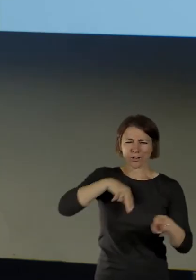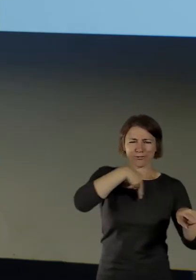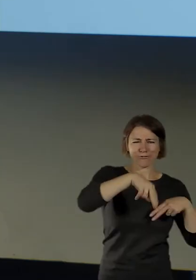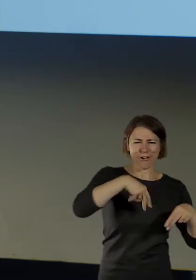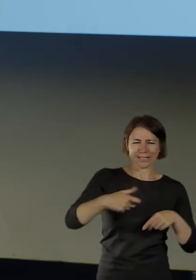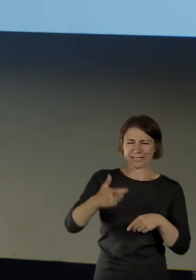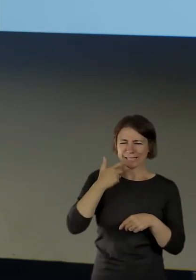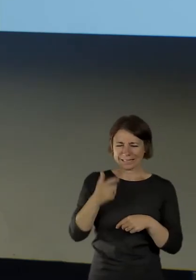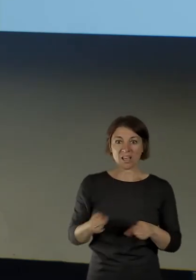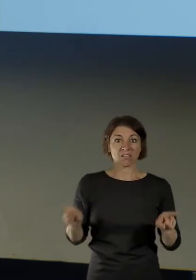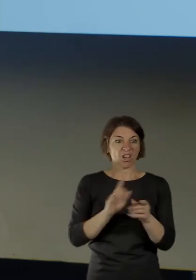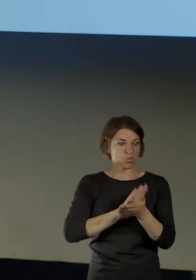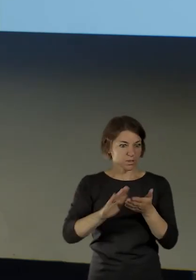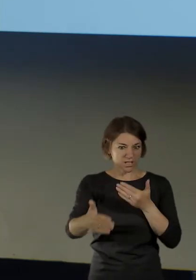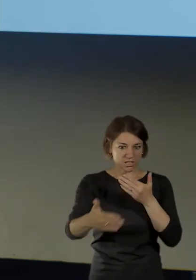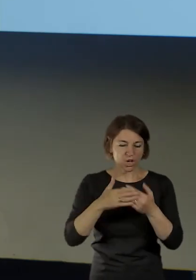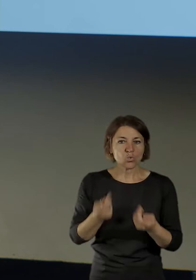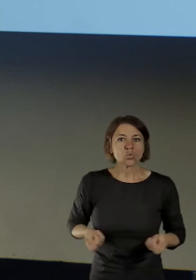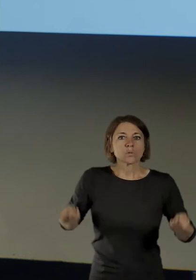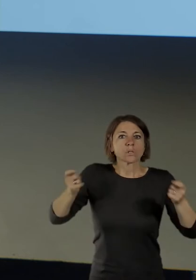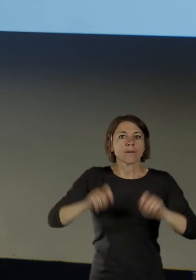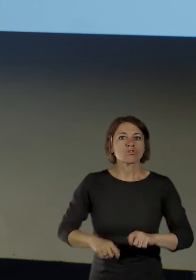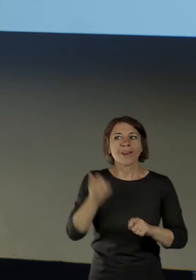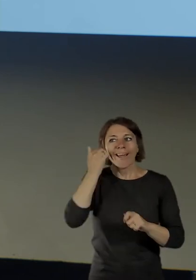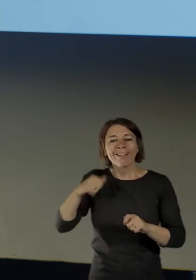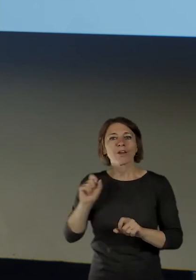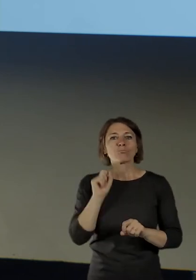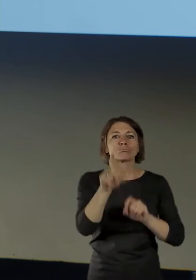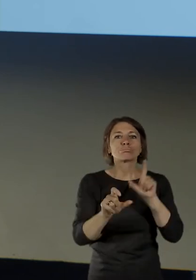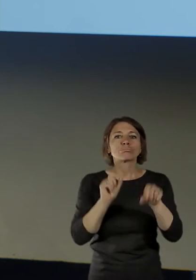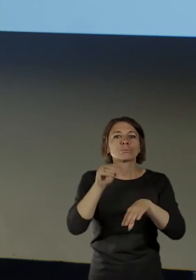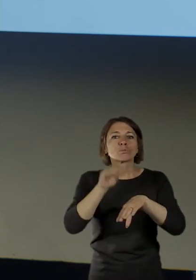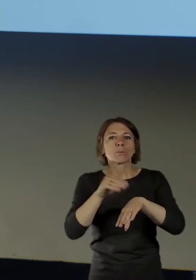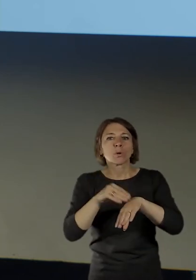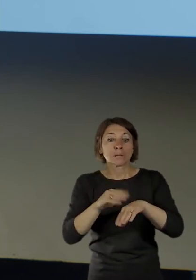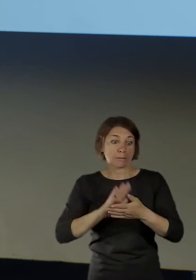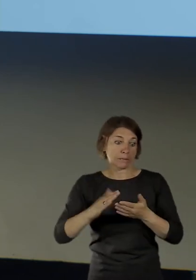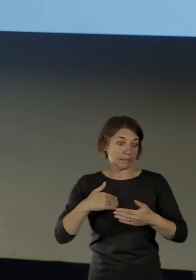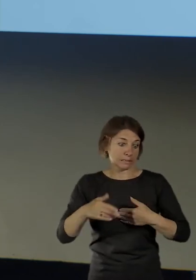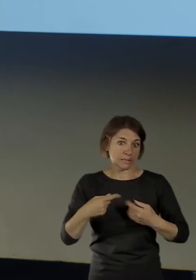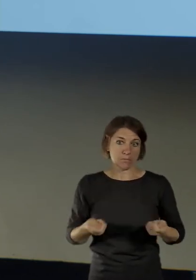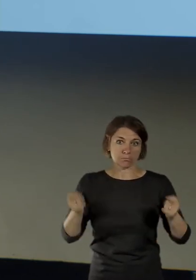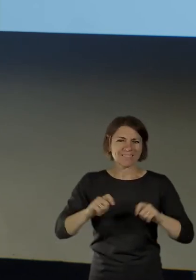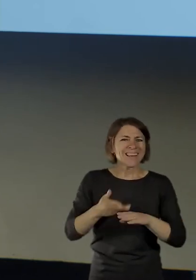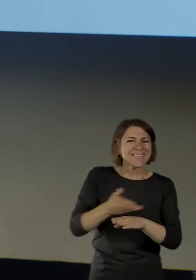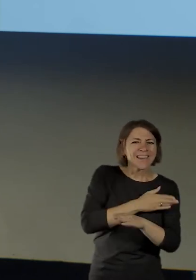veřejného projednání a určitě všichni už máte informací o Metropolitním plánu strašně moc.